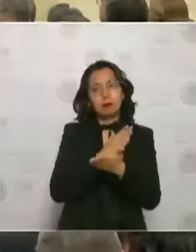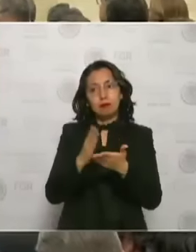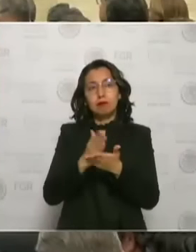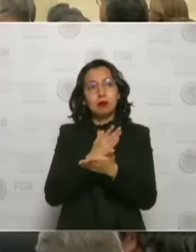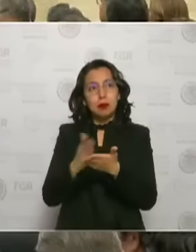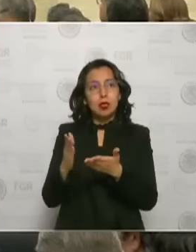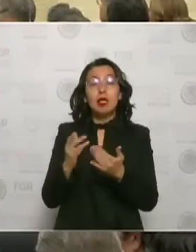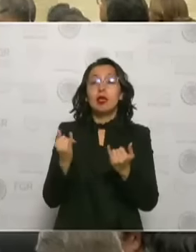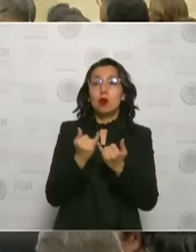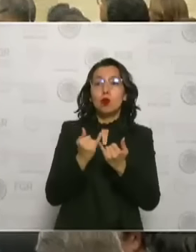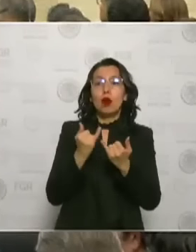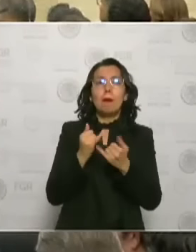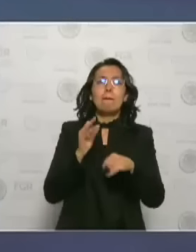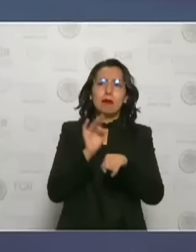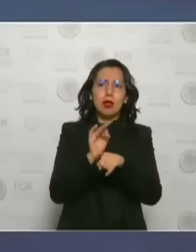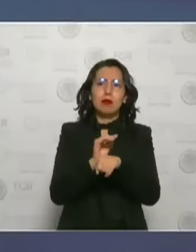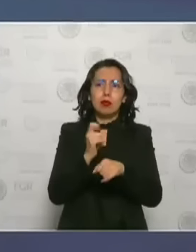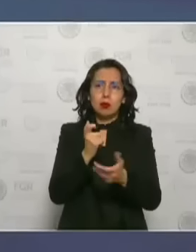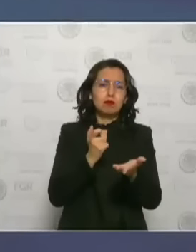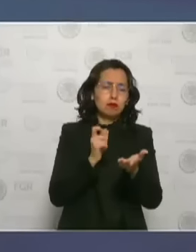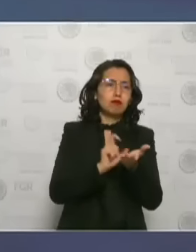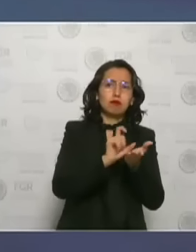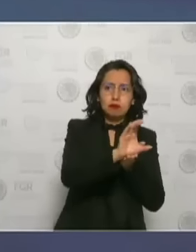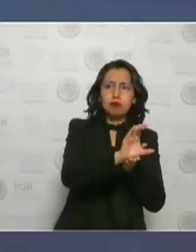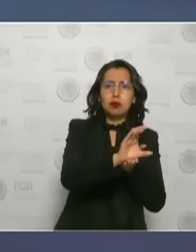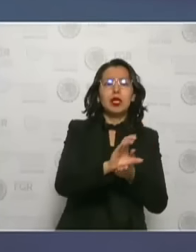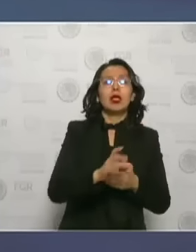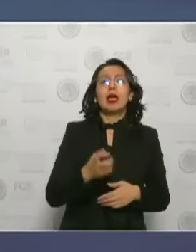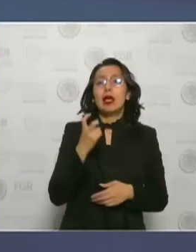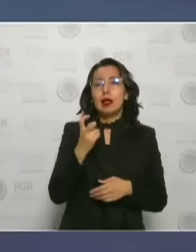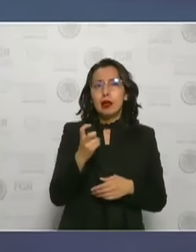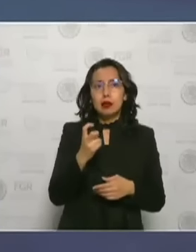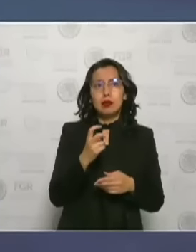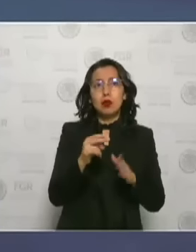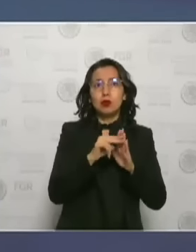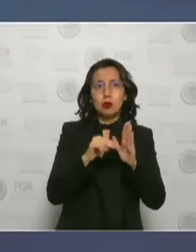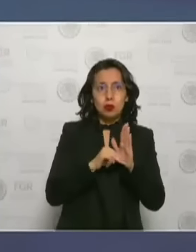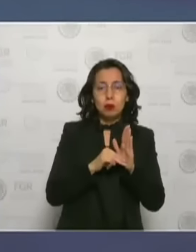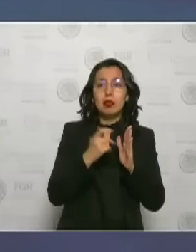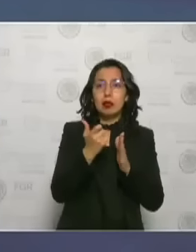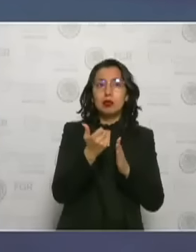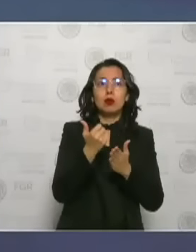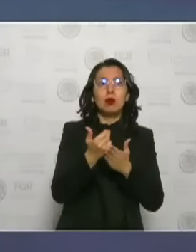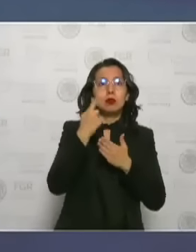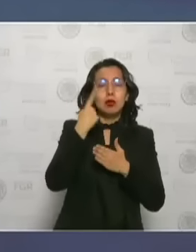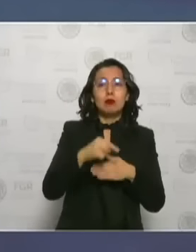estímulos y recompensas. Este andeamiaje normativo fomentará un profundo sentido